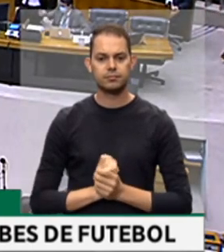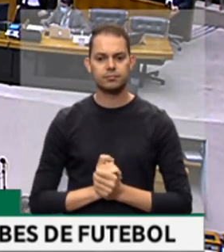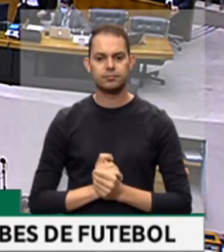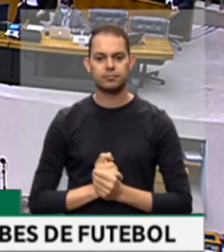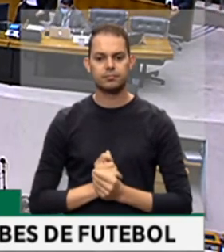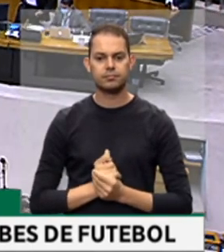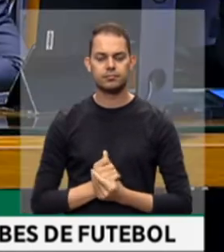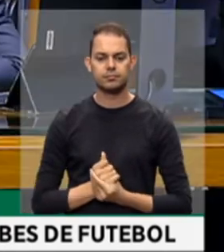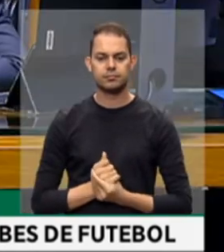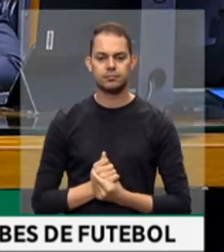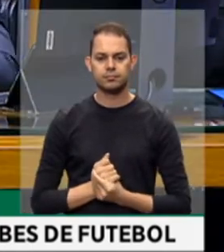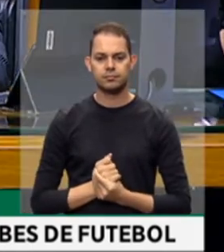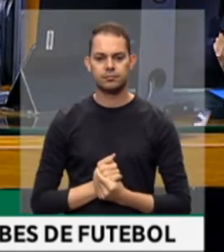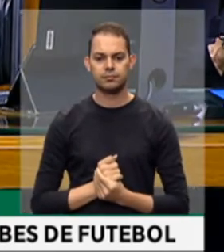ENQUANTO A VERIFICAÇÃO...